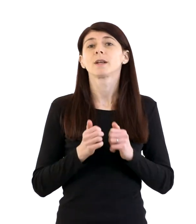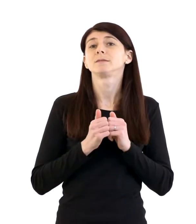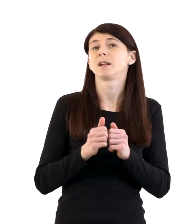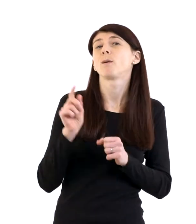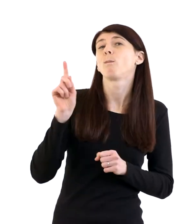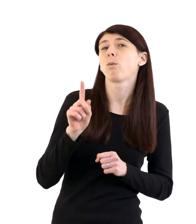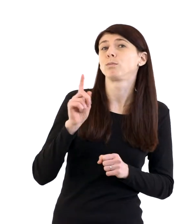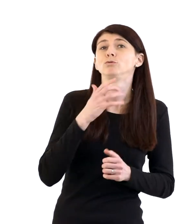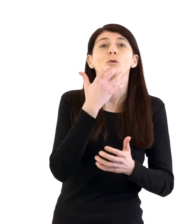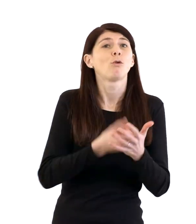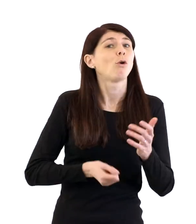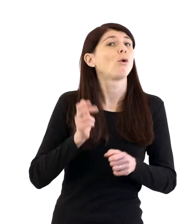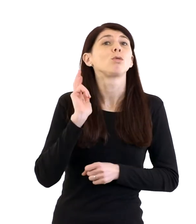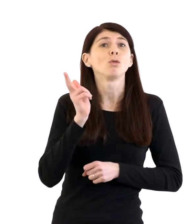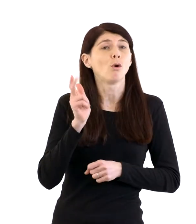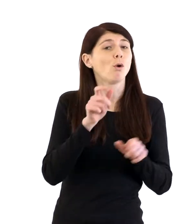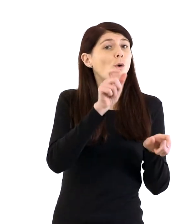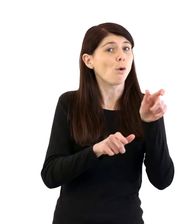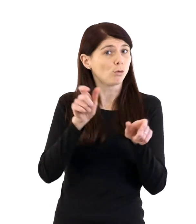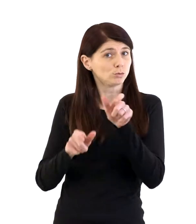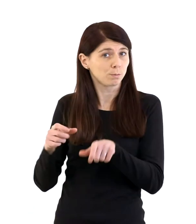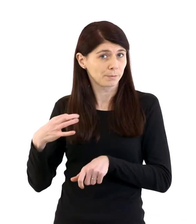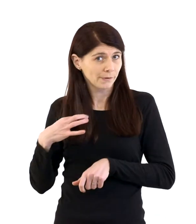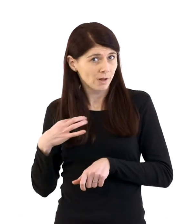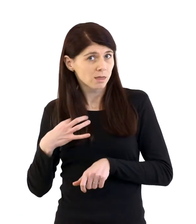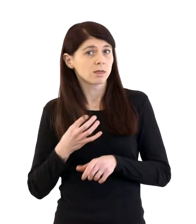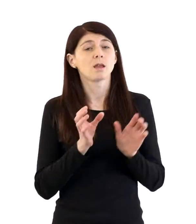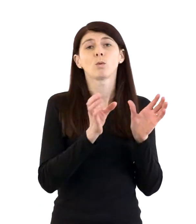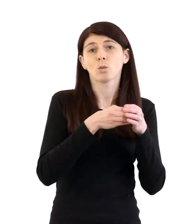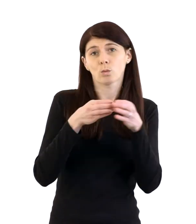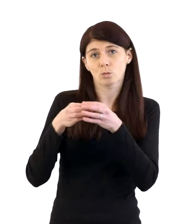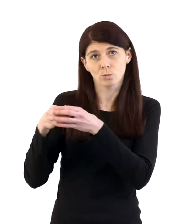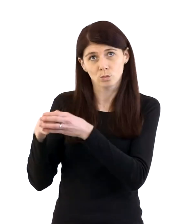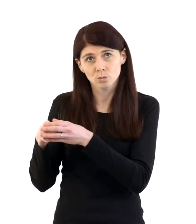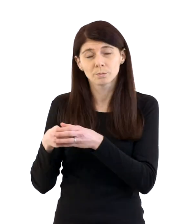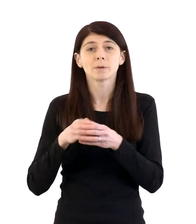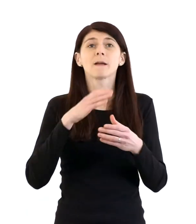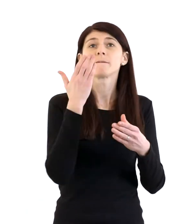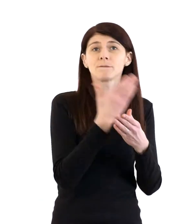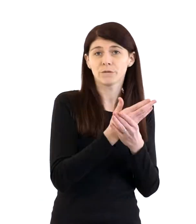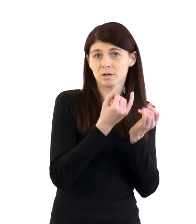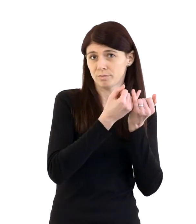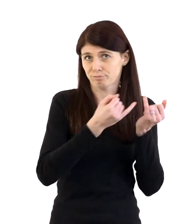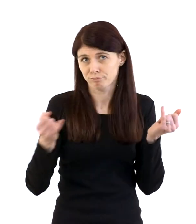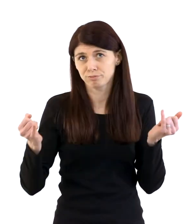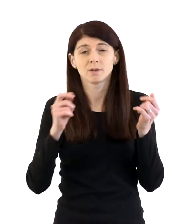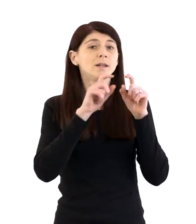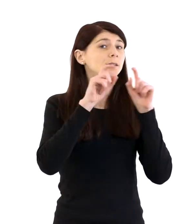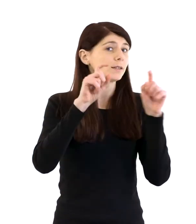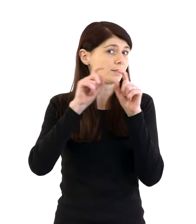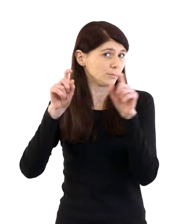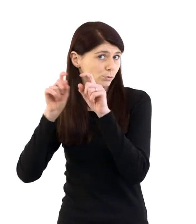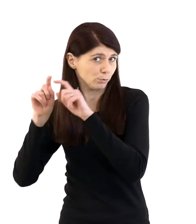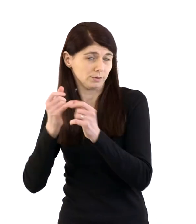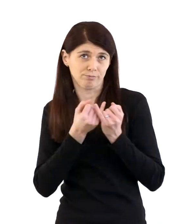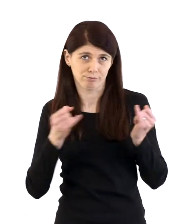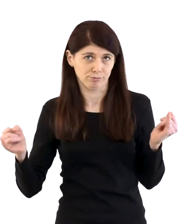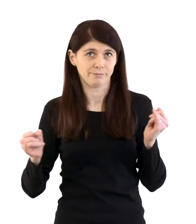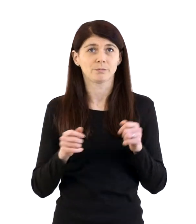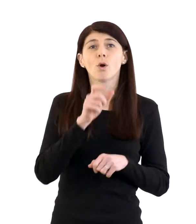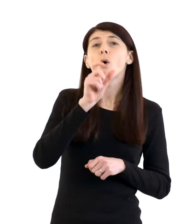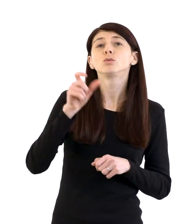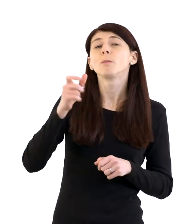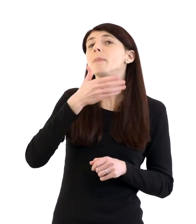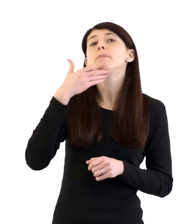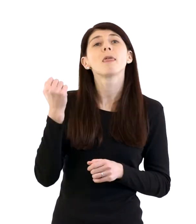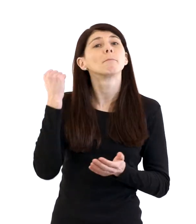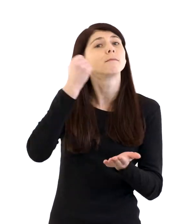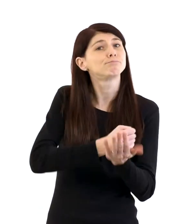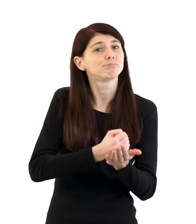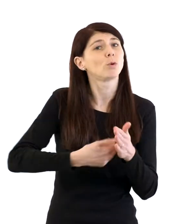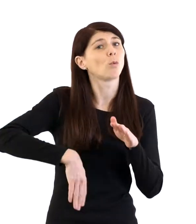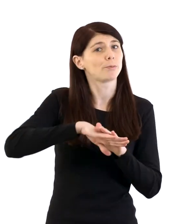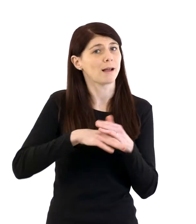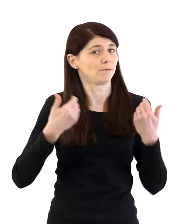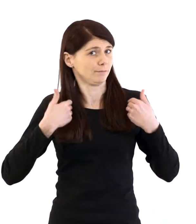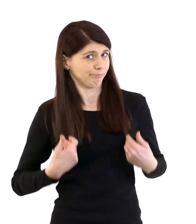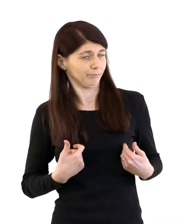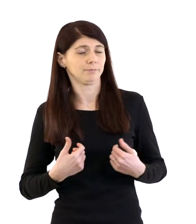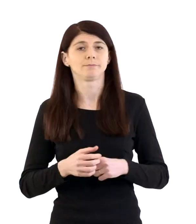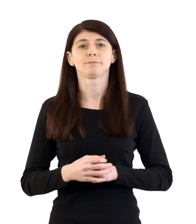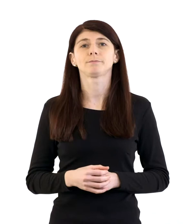Adresatami takich zadań mogą być osoby fizyczne - obywatele, ich wspólnoty, osoby prawne oraz jednostki nieposiadające osobowości prawnej.